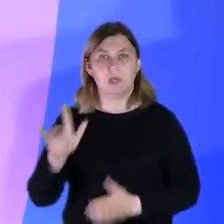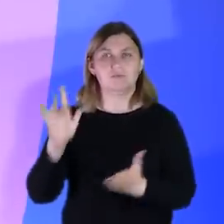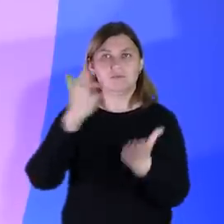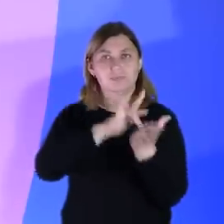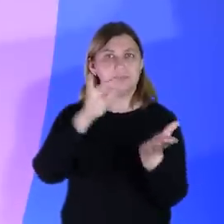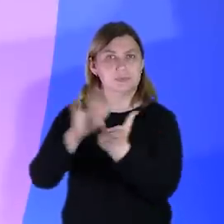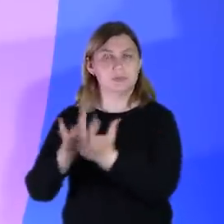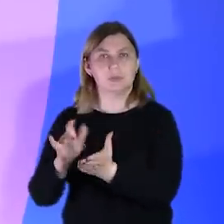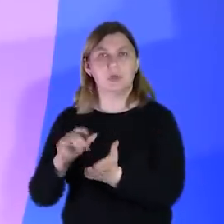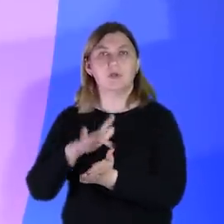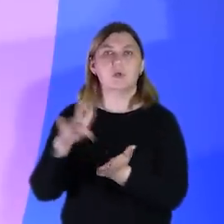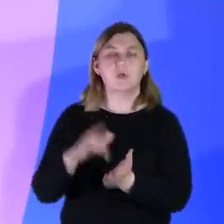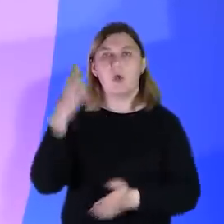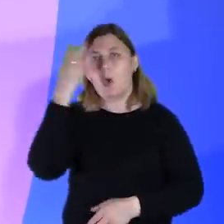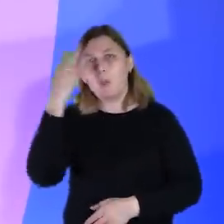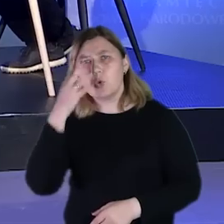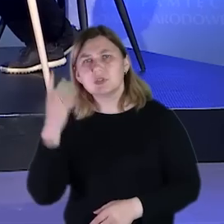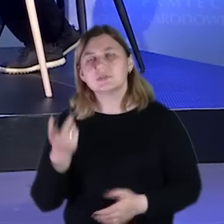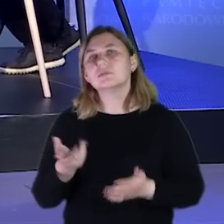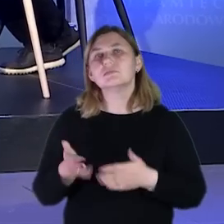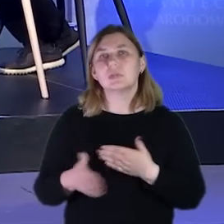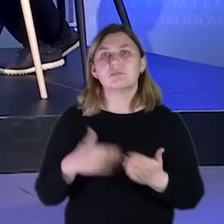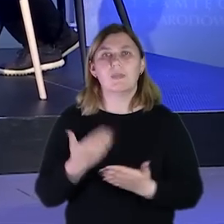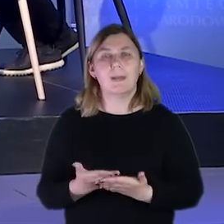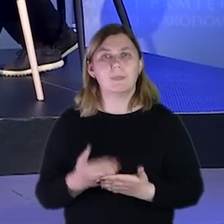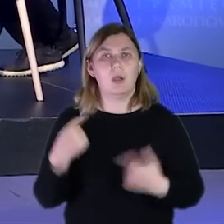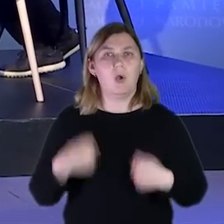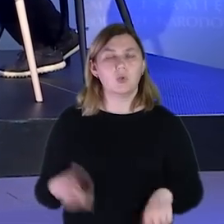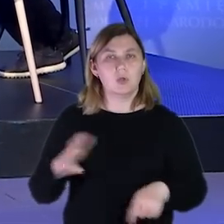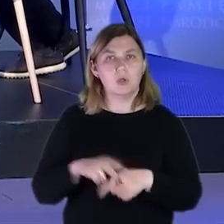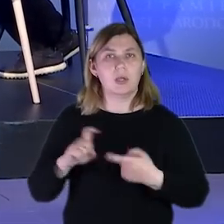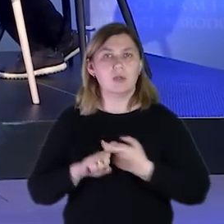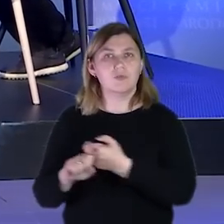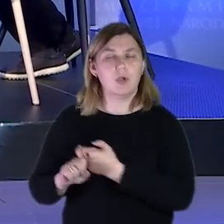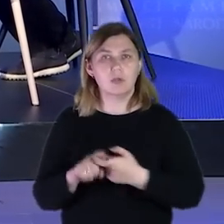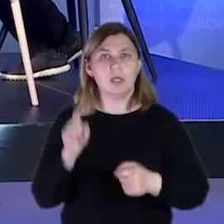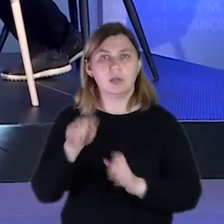środowisk komunistycznych czy do osób, które były związane z jakąś dywersją sowiecką ,